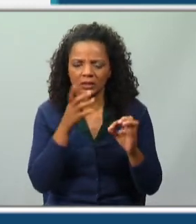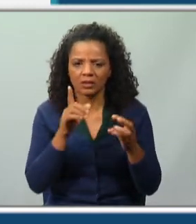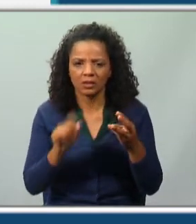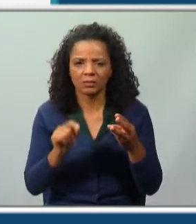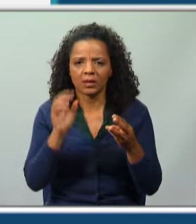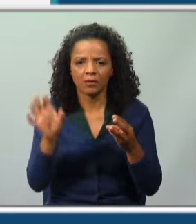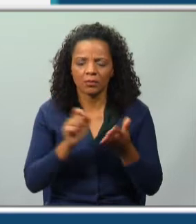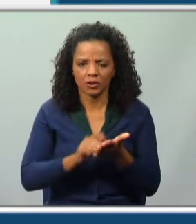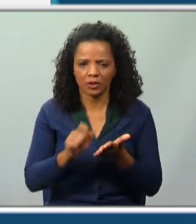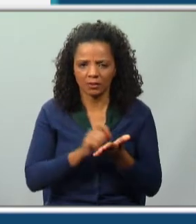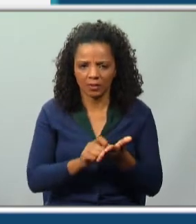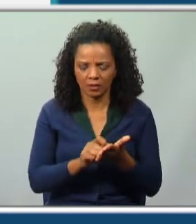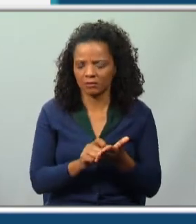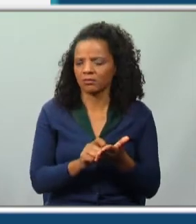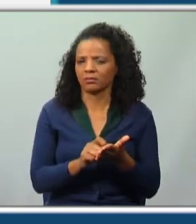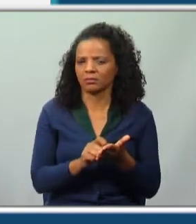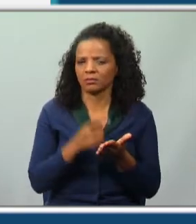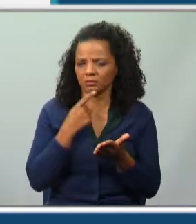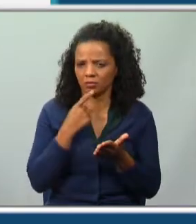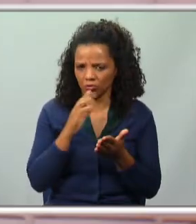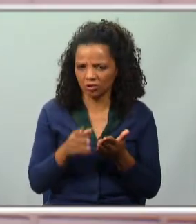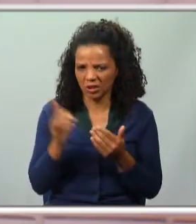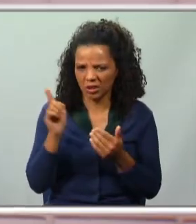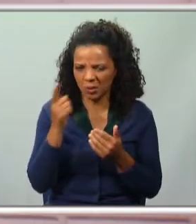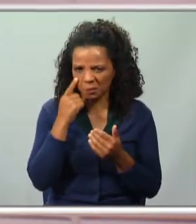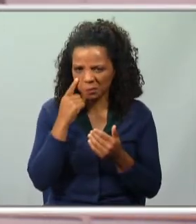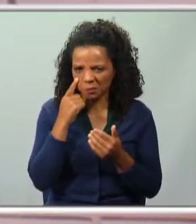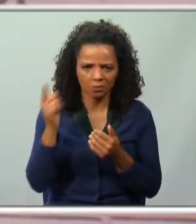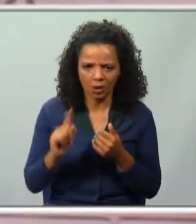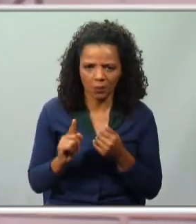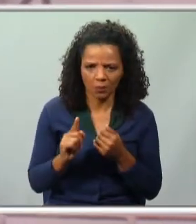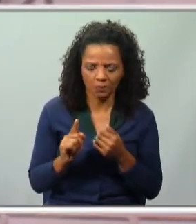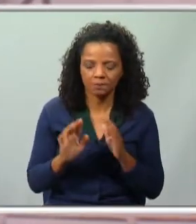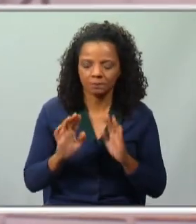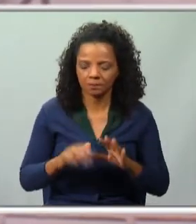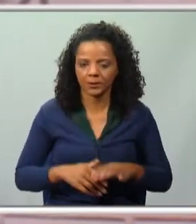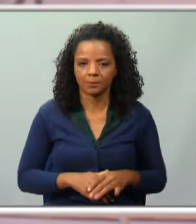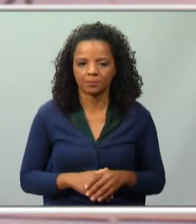seja assim ou percebido neste aspecto não então o que vamos fazer vamos 在這方面是這樣或被認為是不，我們要做什麼